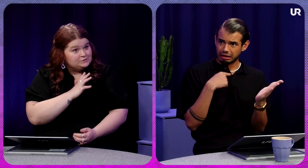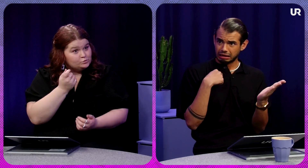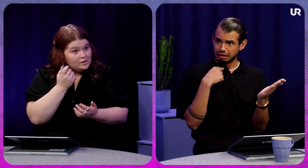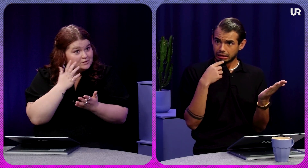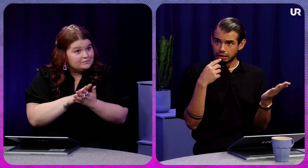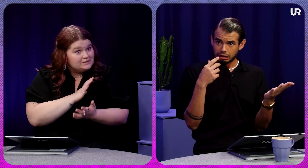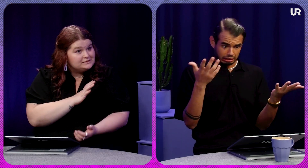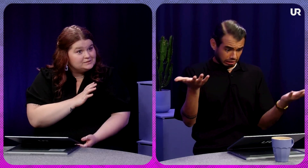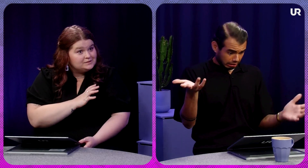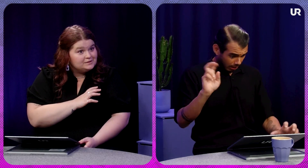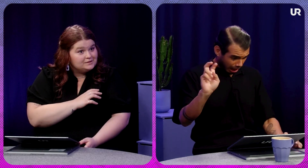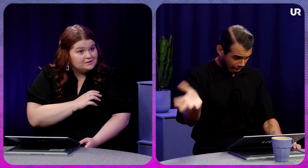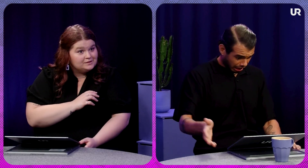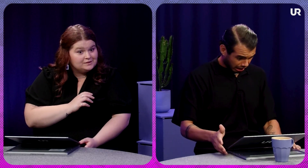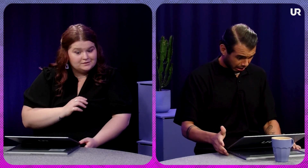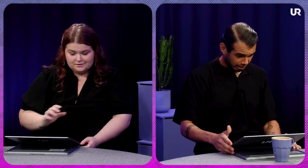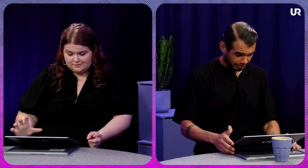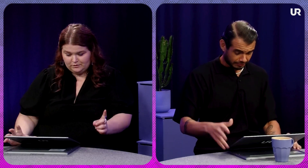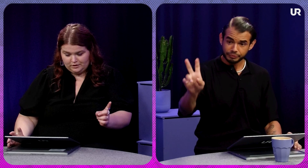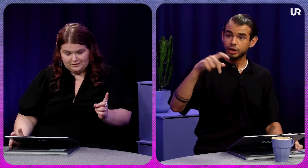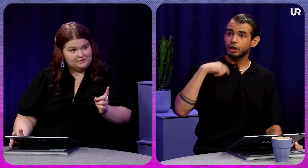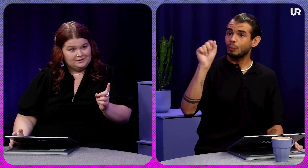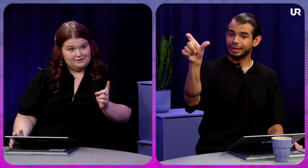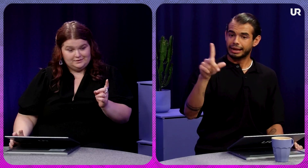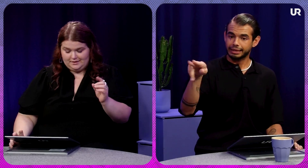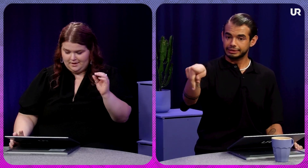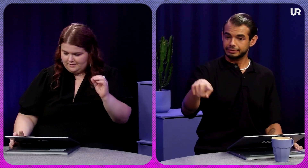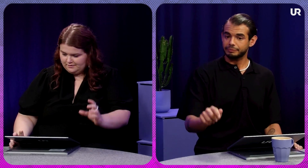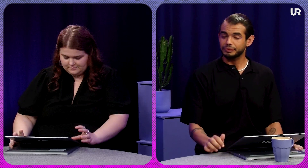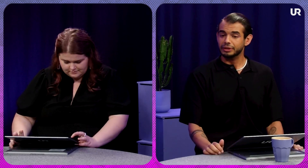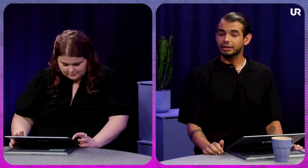Och det ser äkta ut! Josephine: Finns det nåt klipp på henne? Amir: Ja, kolla här. Jag skickar dig länken.